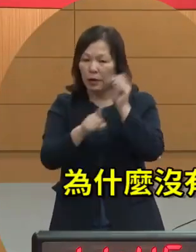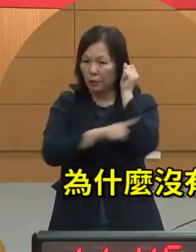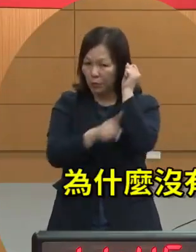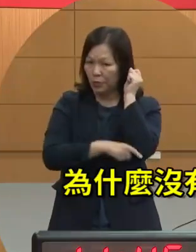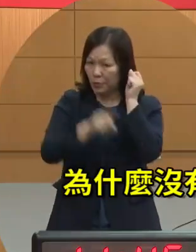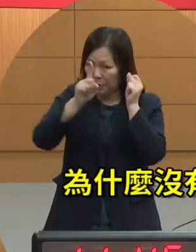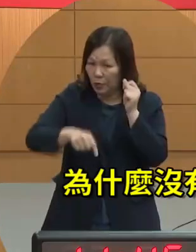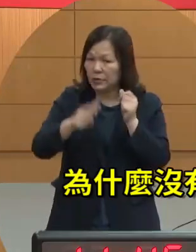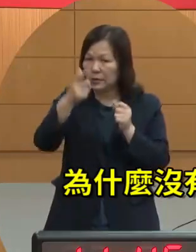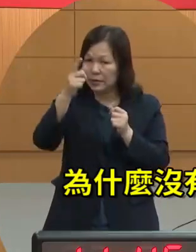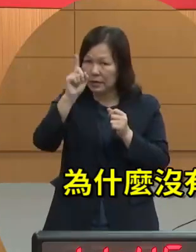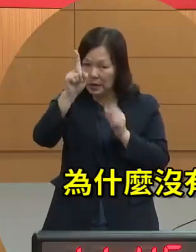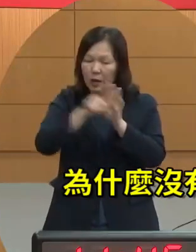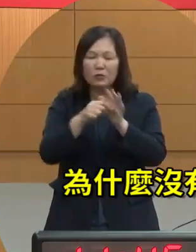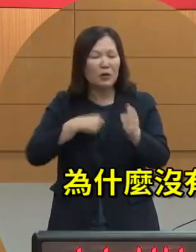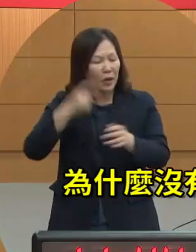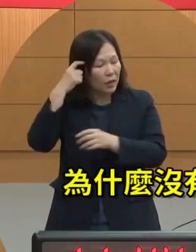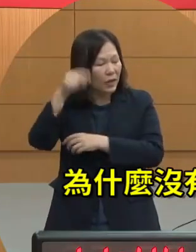為什麼沒有律師要待在恆春 你們知道嗎